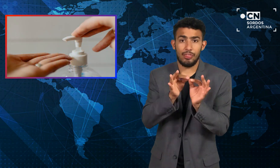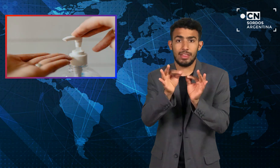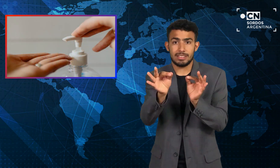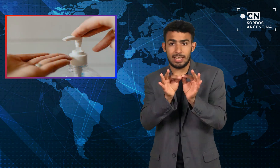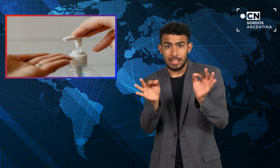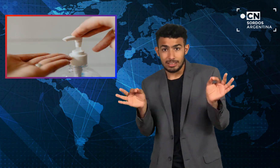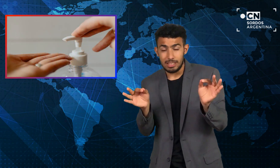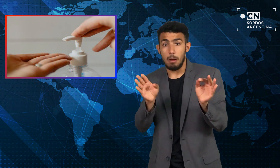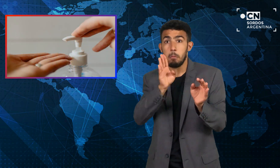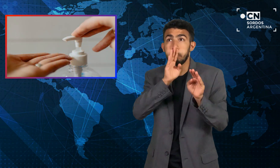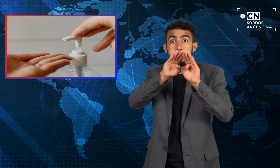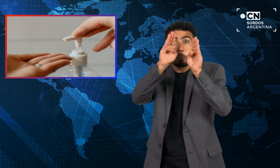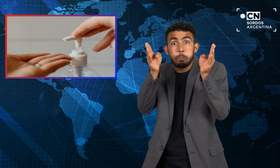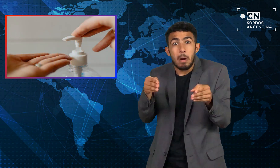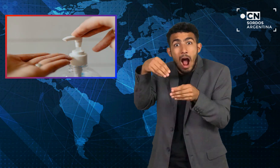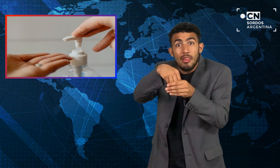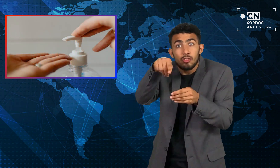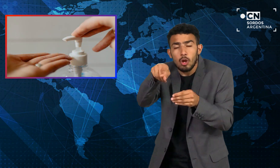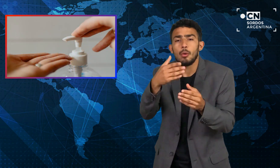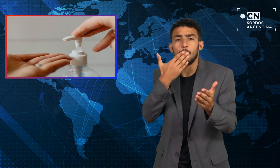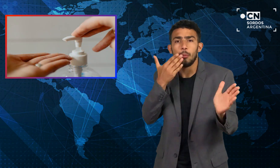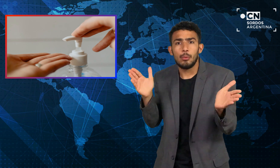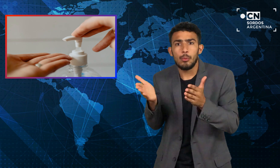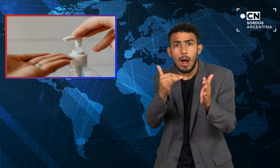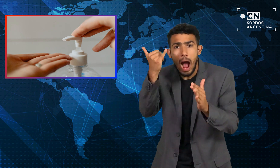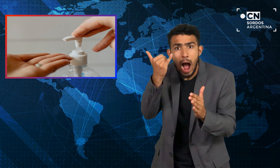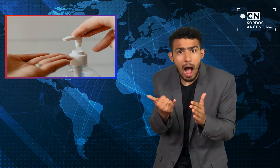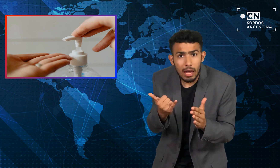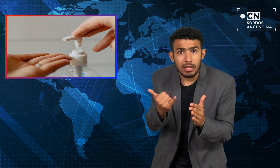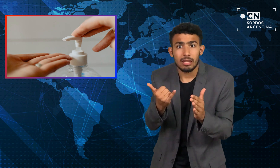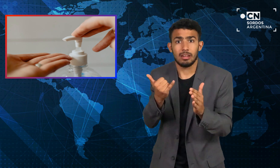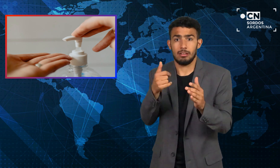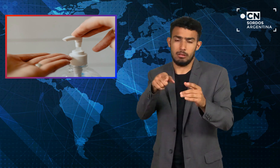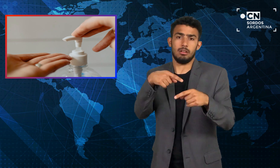la distancia entre personas, la ventilación de los espacios cerrados